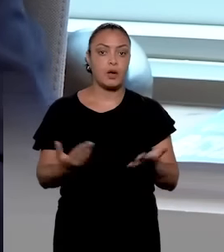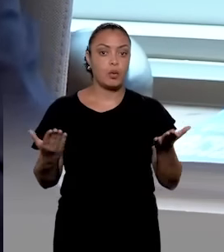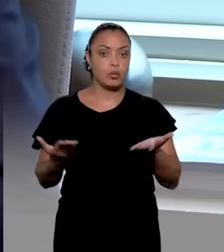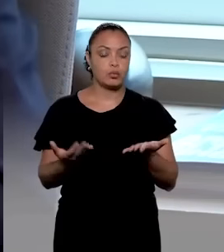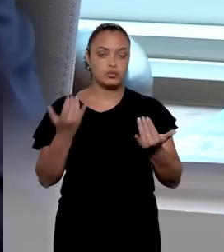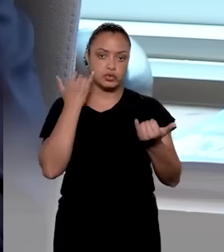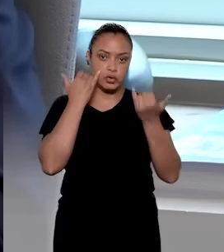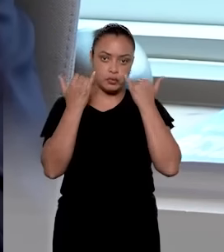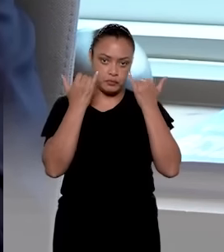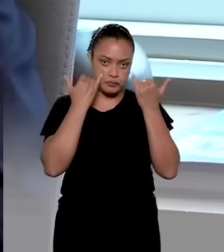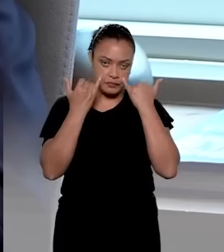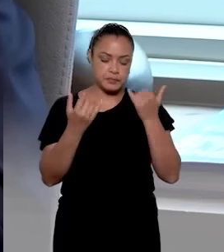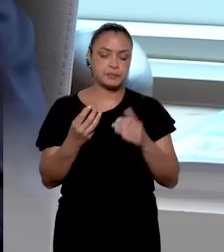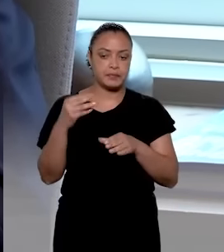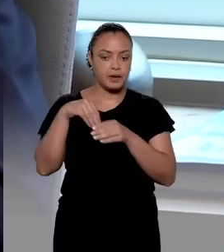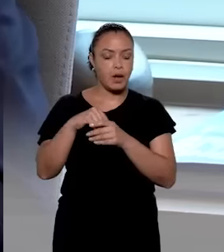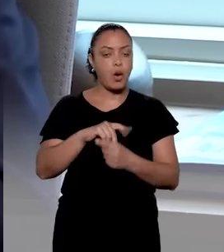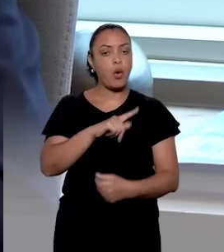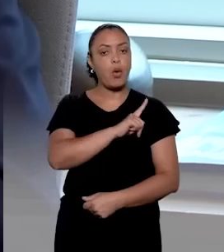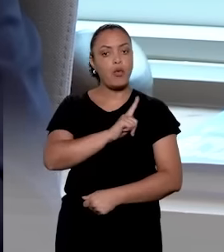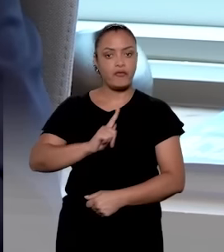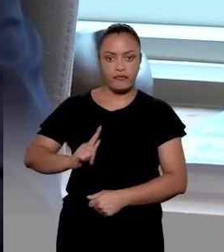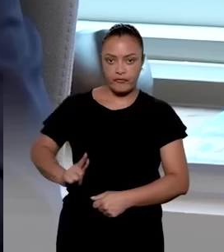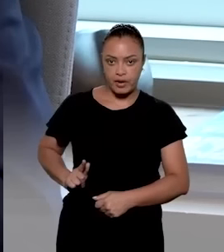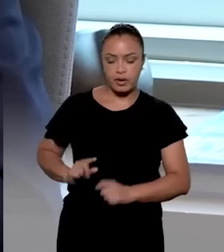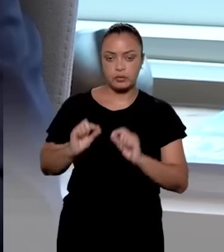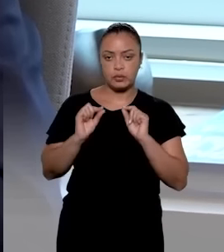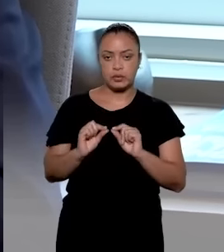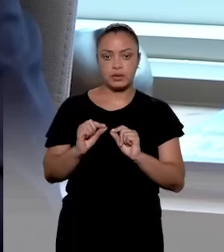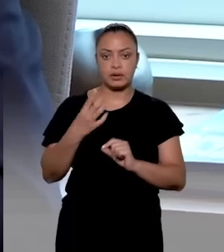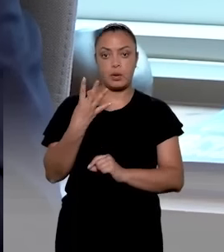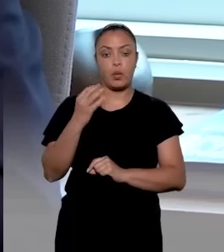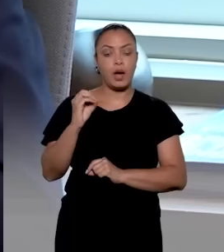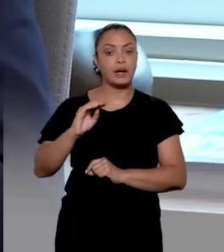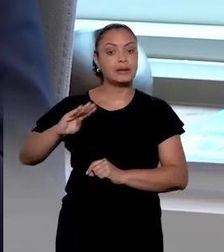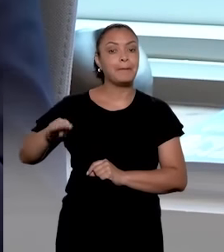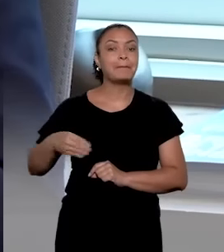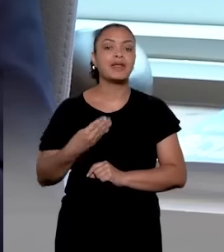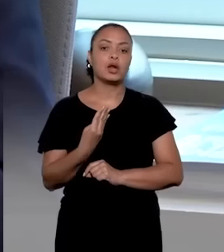Há um dado recorrente hoje, eu estive dentro do governo brasileiro, nós temos mais de 40 milhões